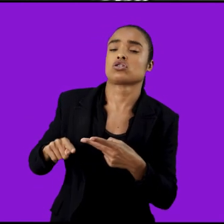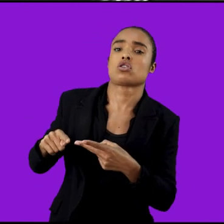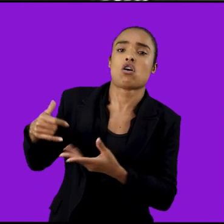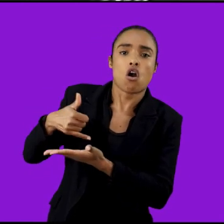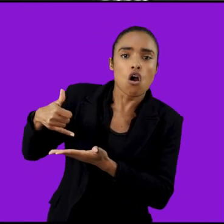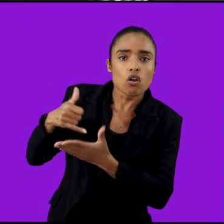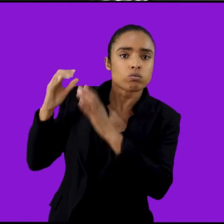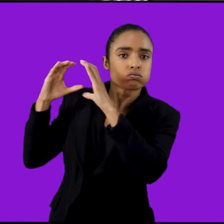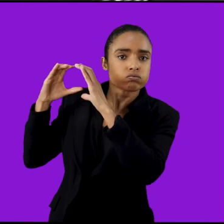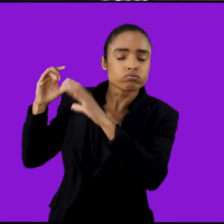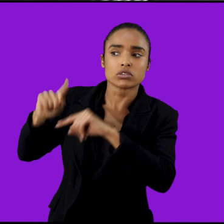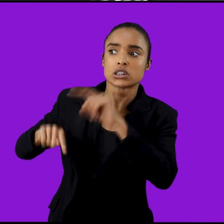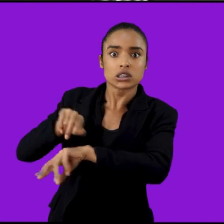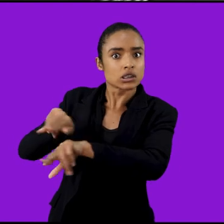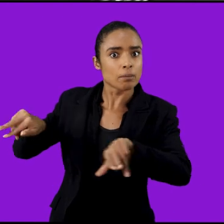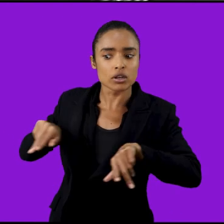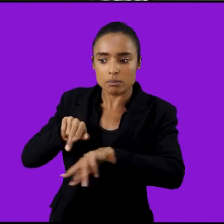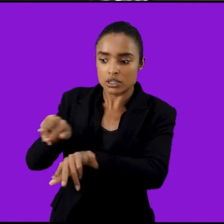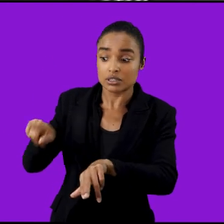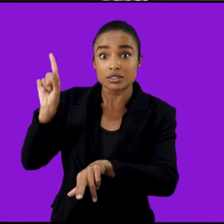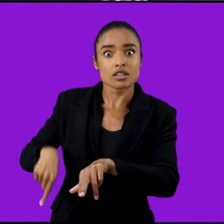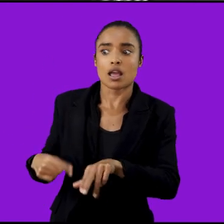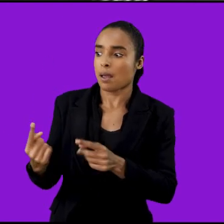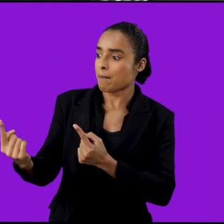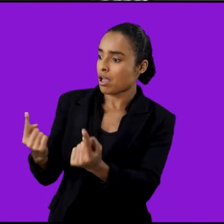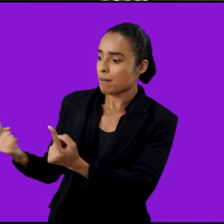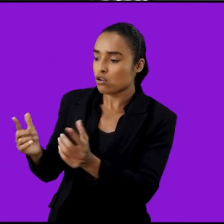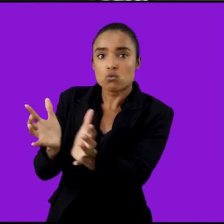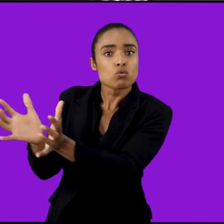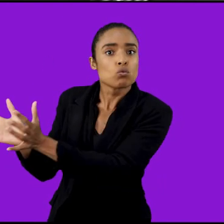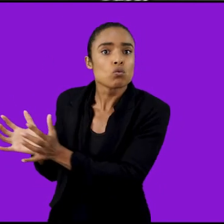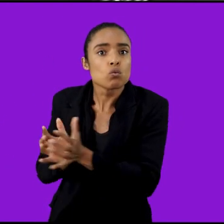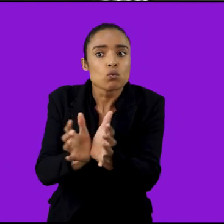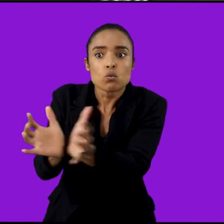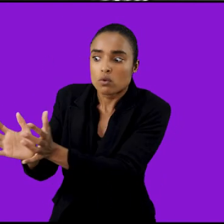ou produz farinha, outro produz óleo de coco”. Eles se organizaram. Auto-organizarão para